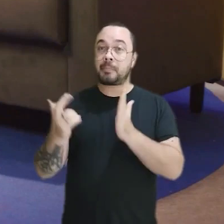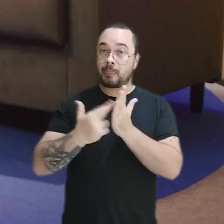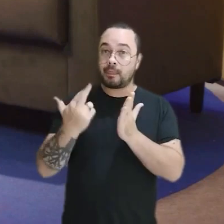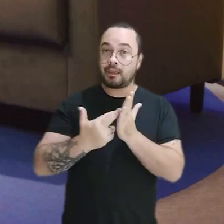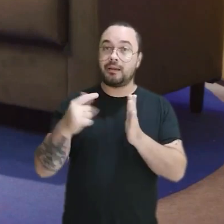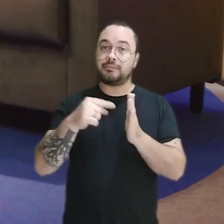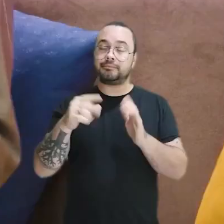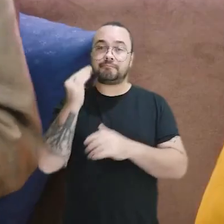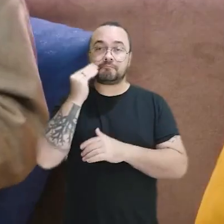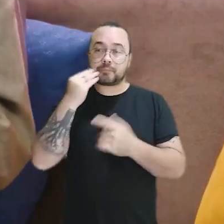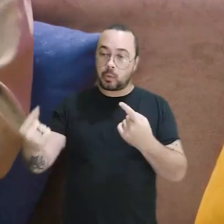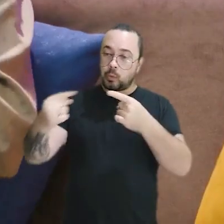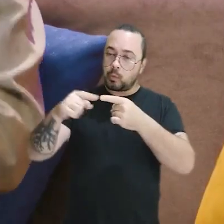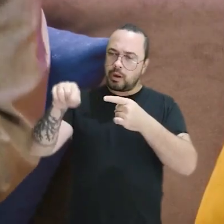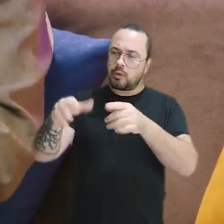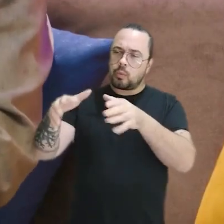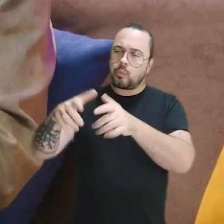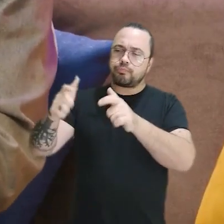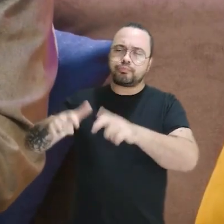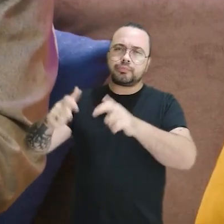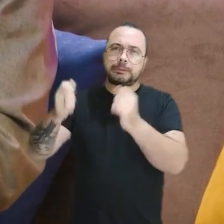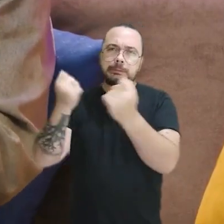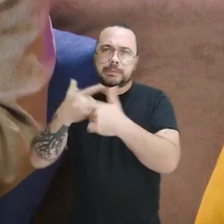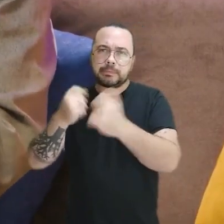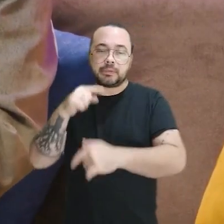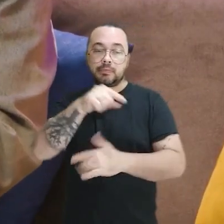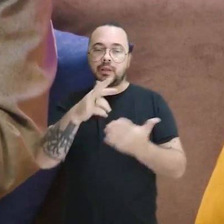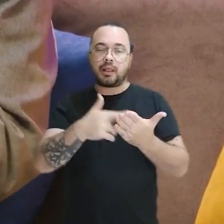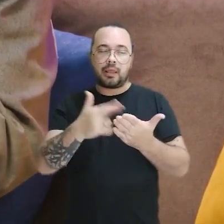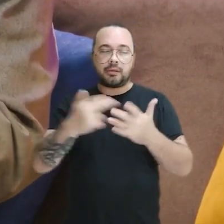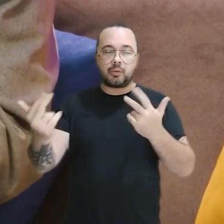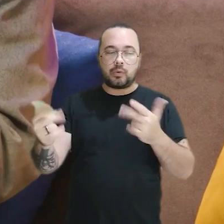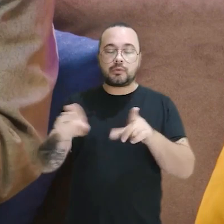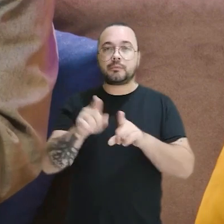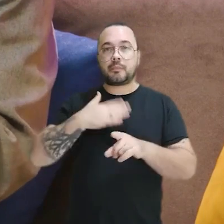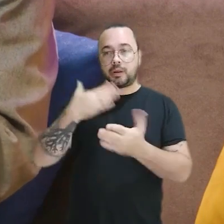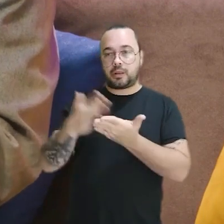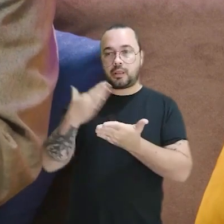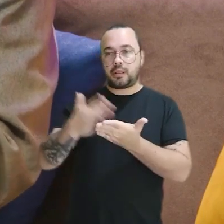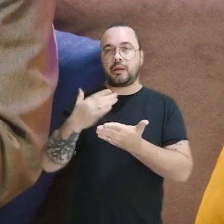o clube é em forma de revista, sabe? E esse aqui é o meu livro, que eu trouxe também aqui pra você, que é o "Entendeu ou quer